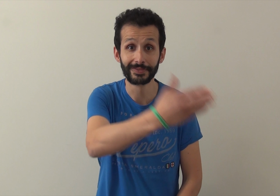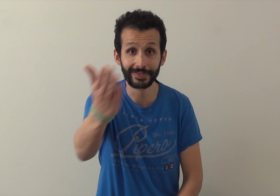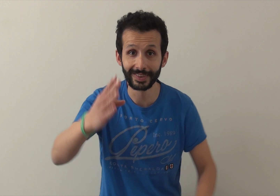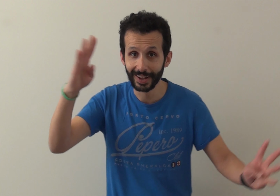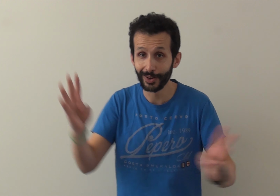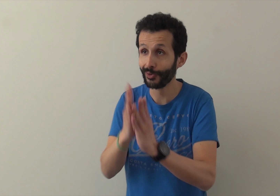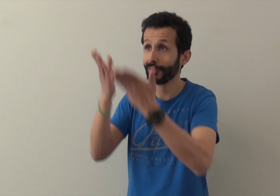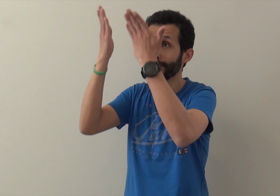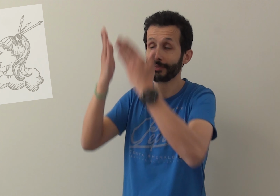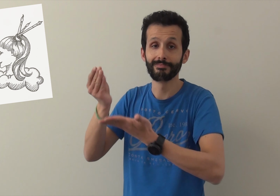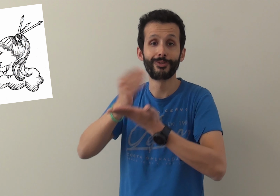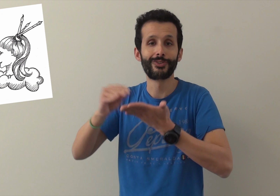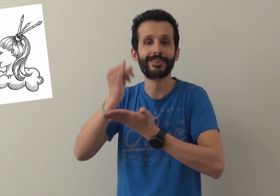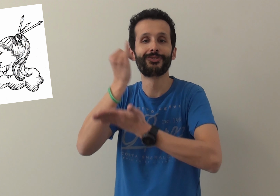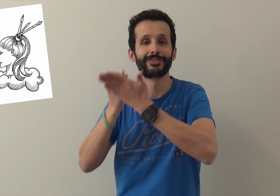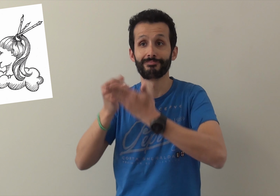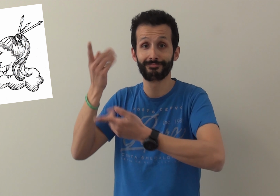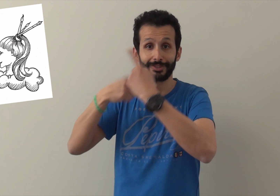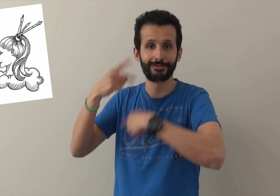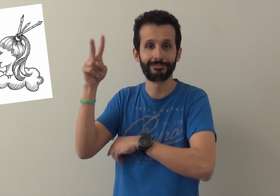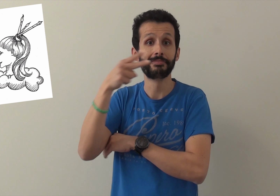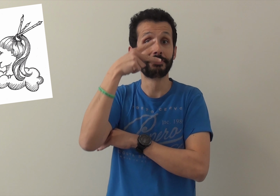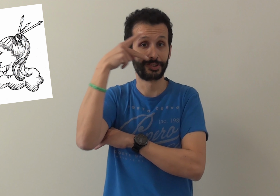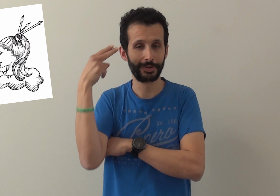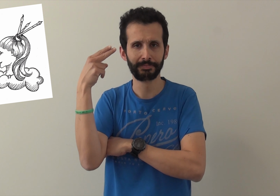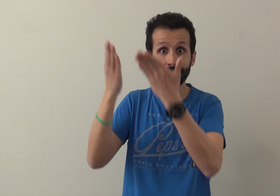Rencontre avec Pénélope, auteure et illustratrice de "Parle avec les mains".